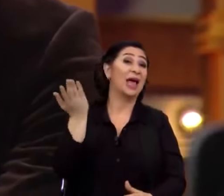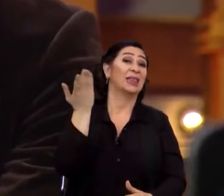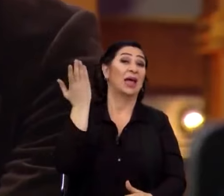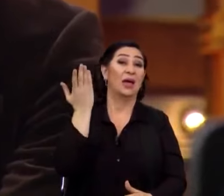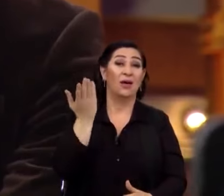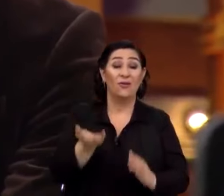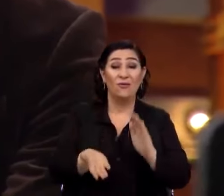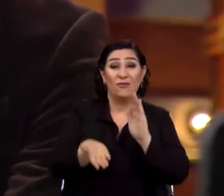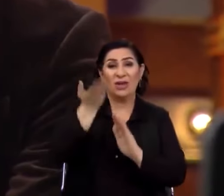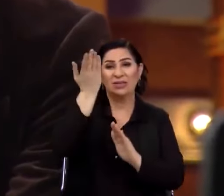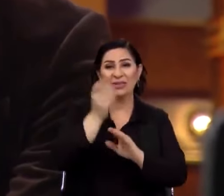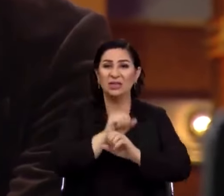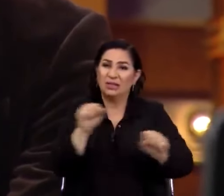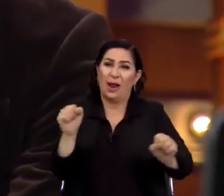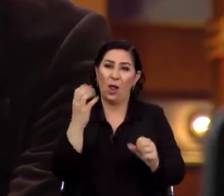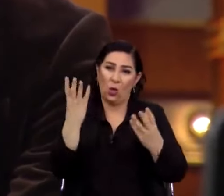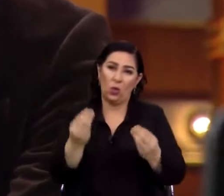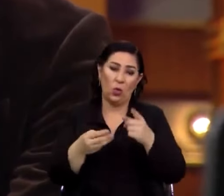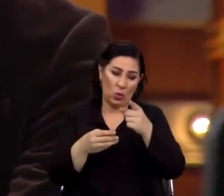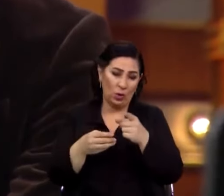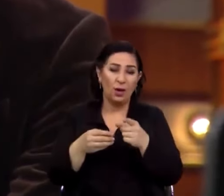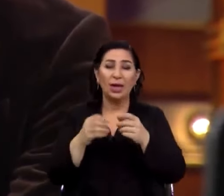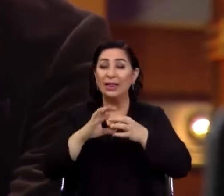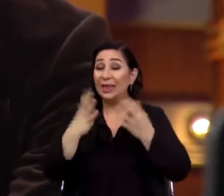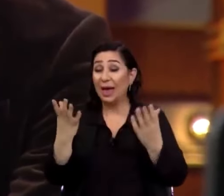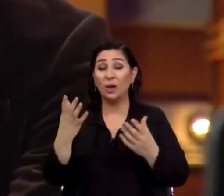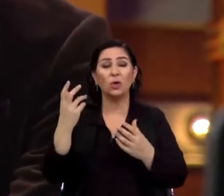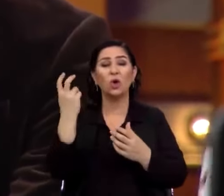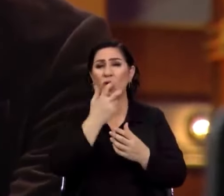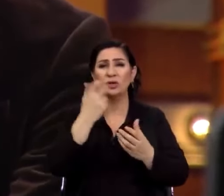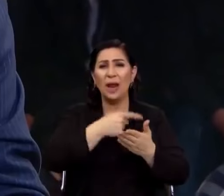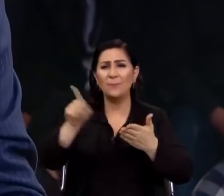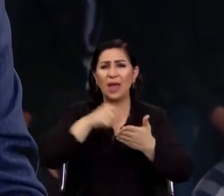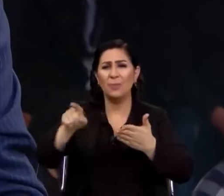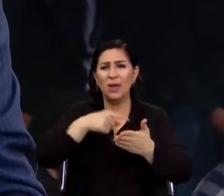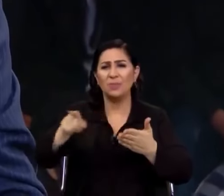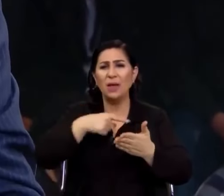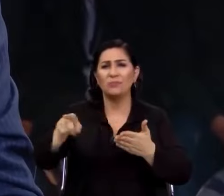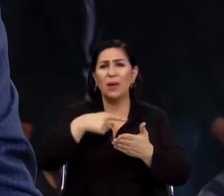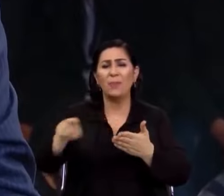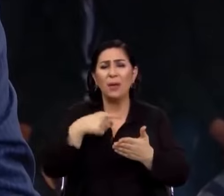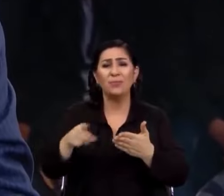Eee etkileyici bir durum bu özellikle çoğu konser iptal iptal iptal Eee yeni